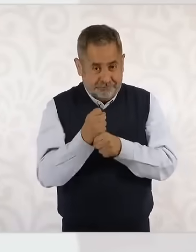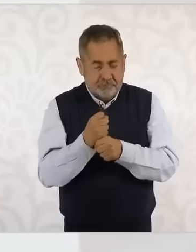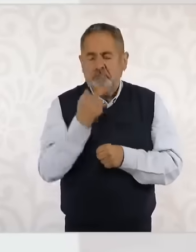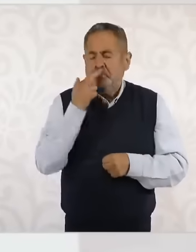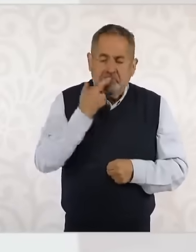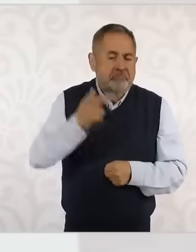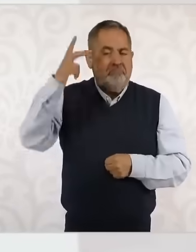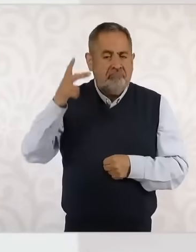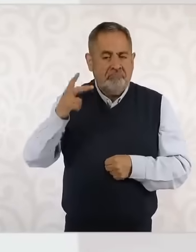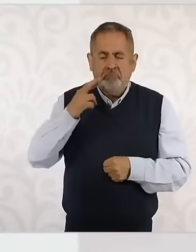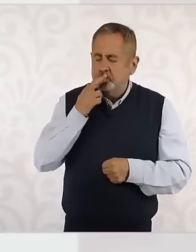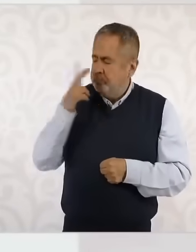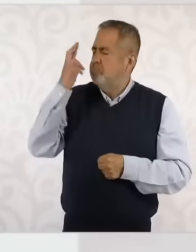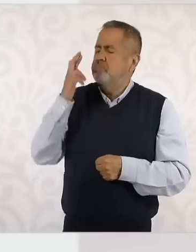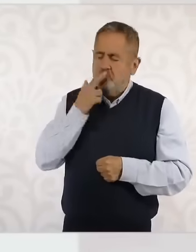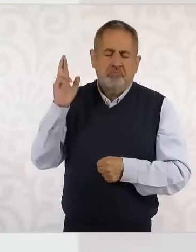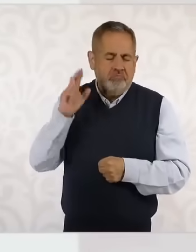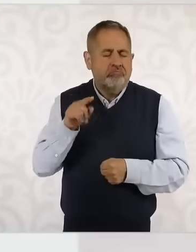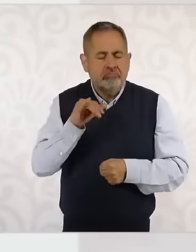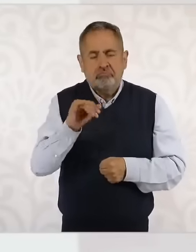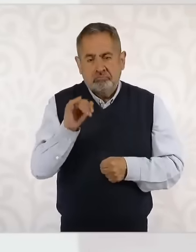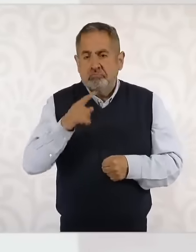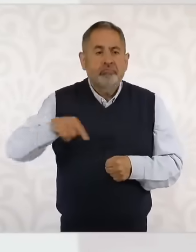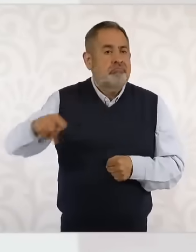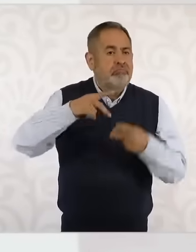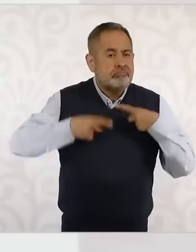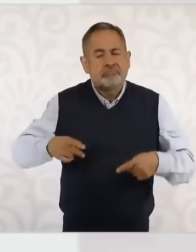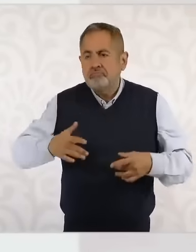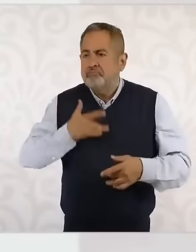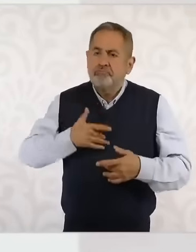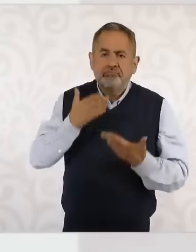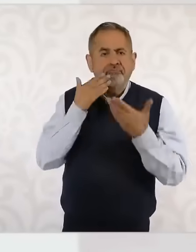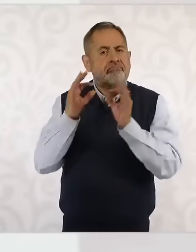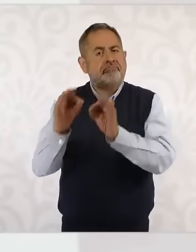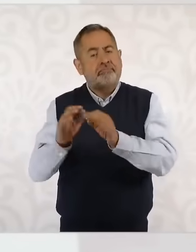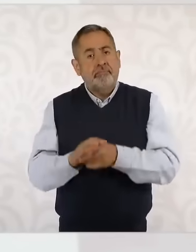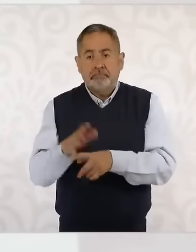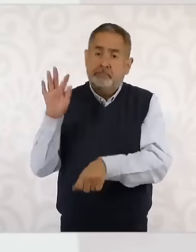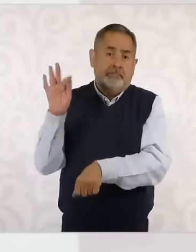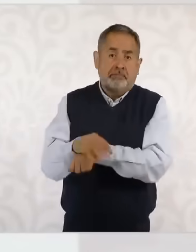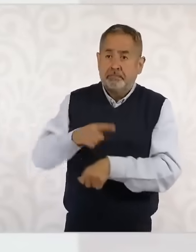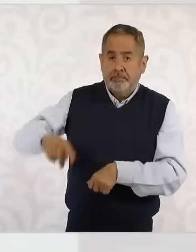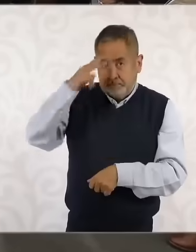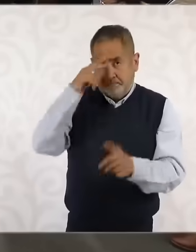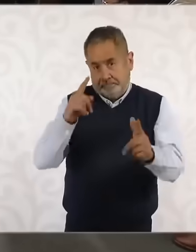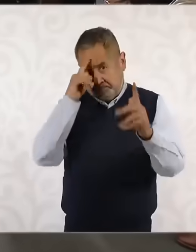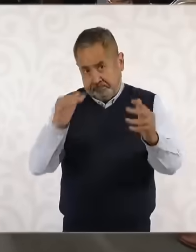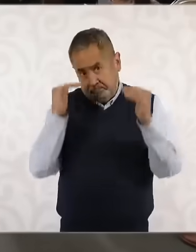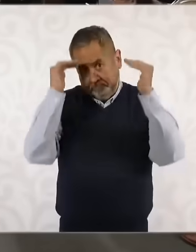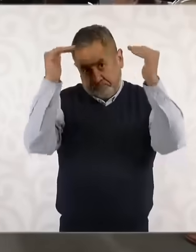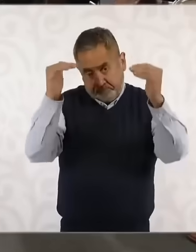y lo más importante, el bienestar de la gente y la defensa de la soberanía. Entonces es un buen